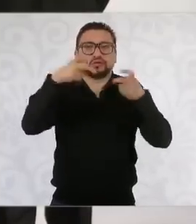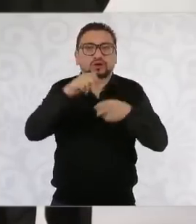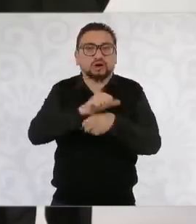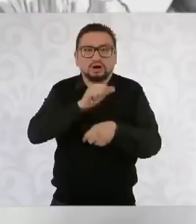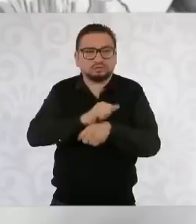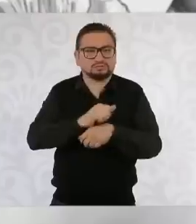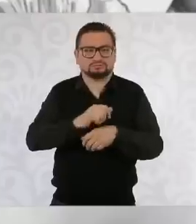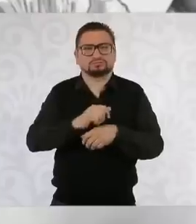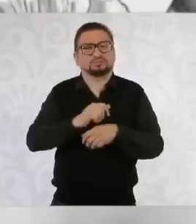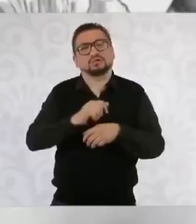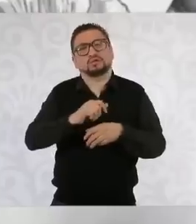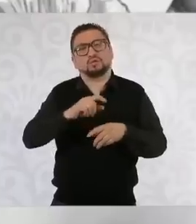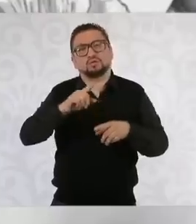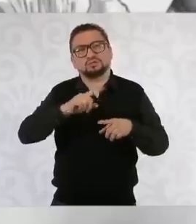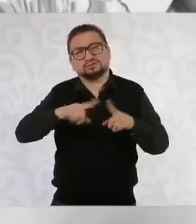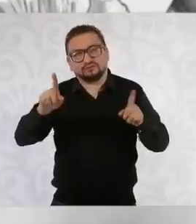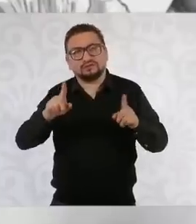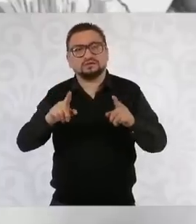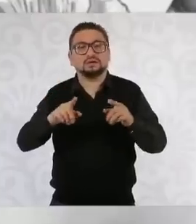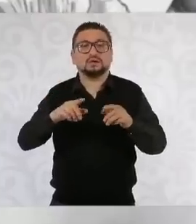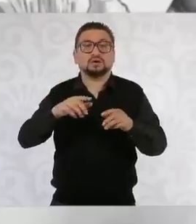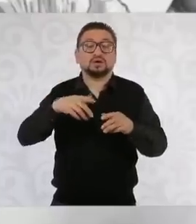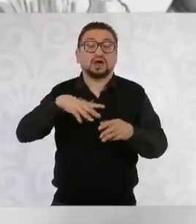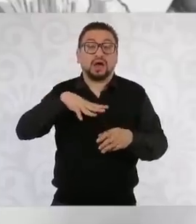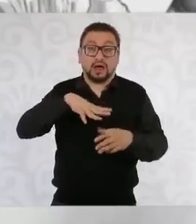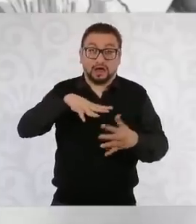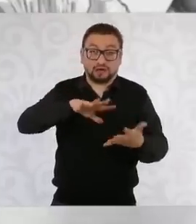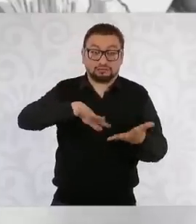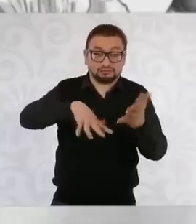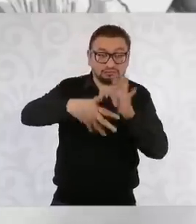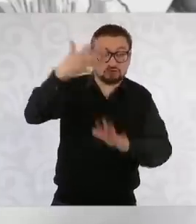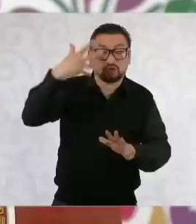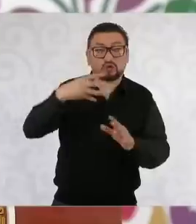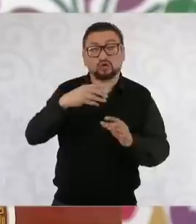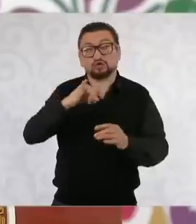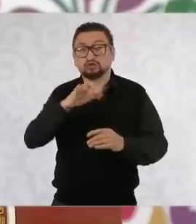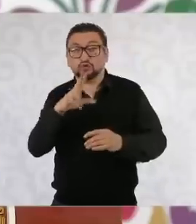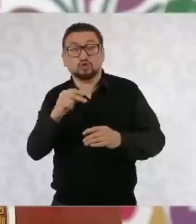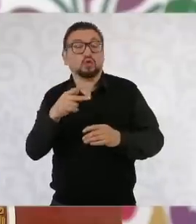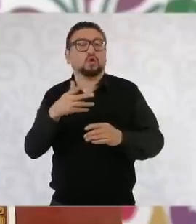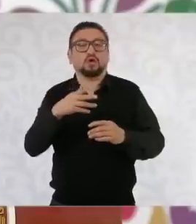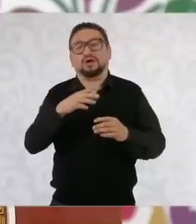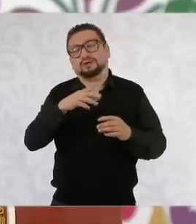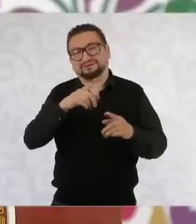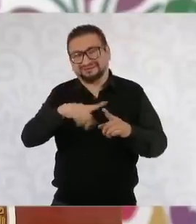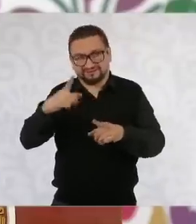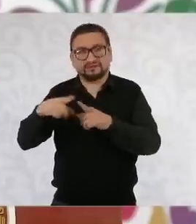no hay la diferencia entre si es con violencia o sin violencia es decir vamos a fortalecer la ley